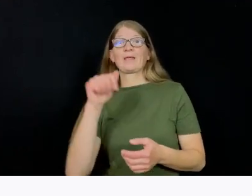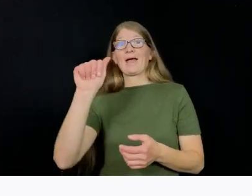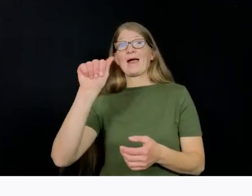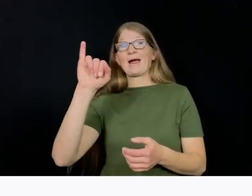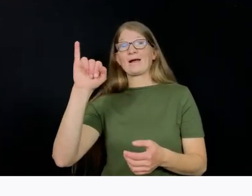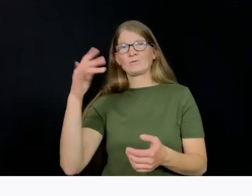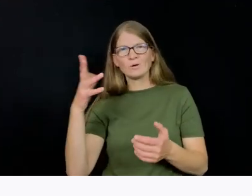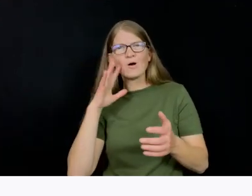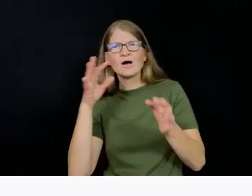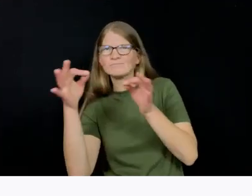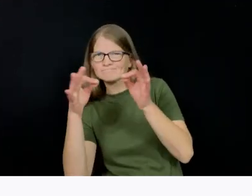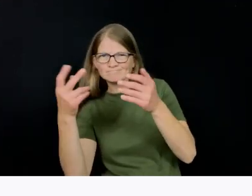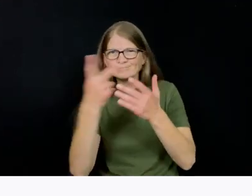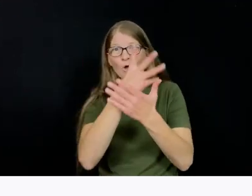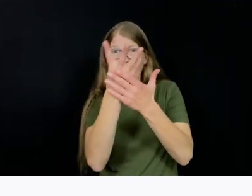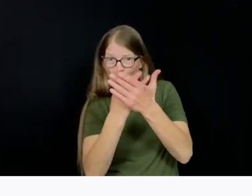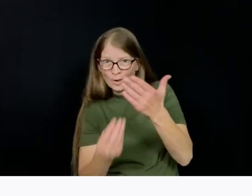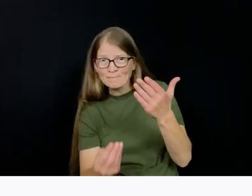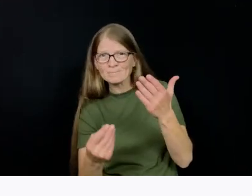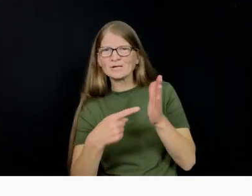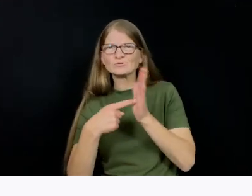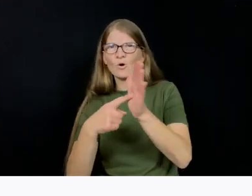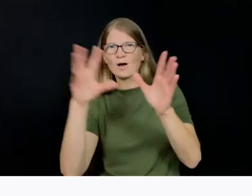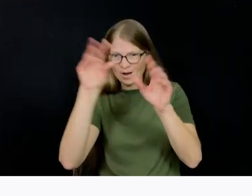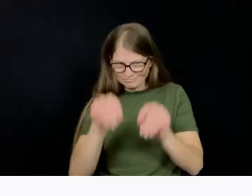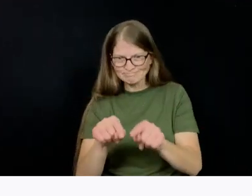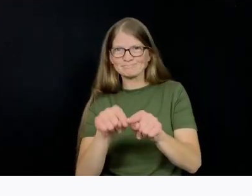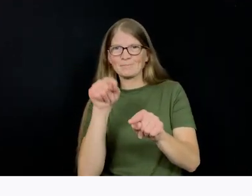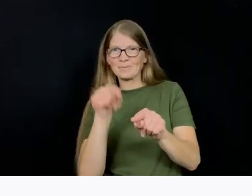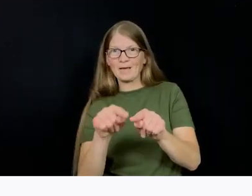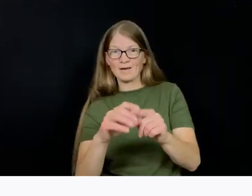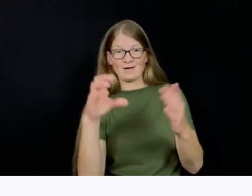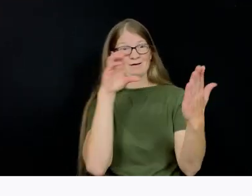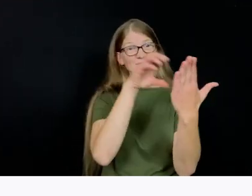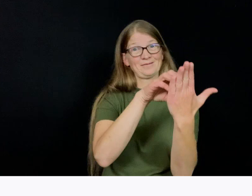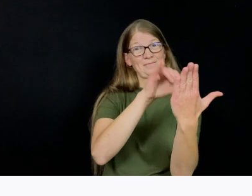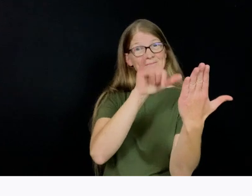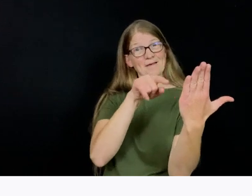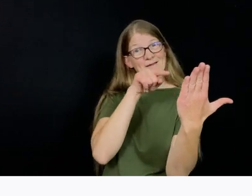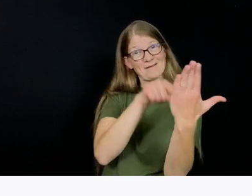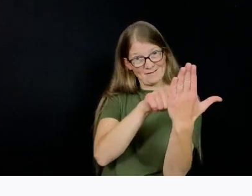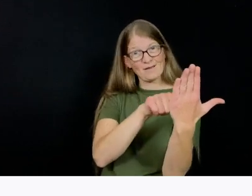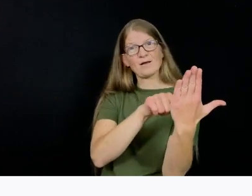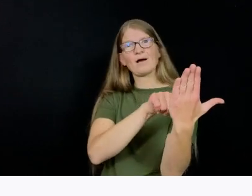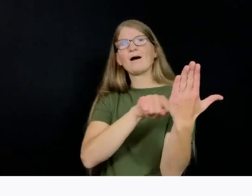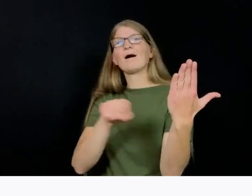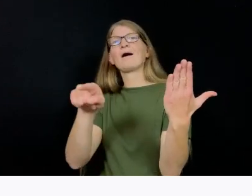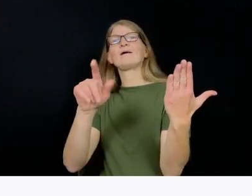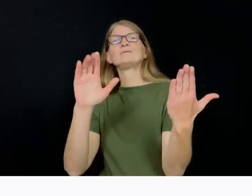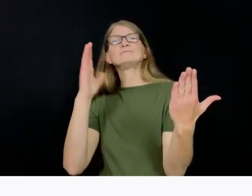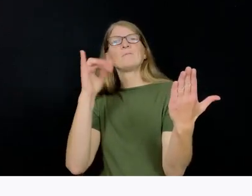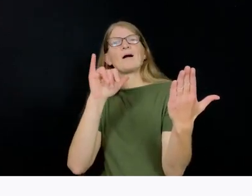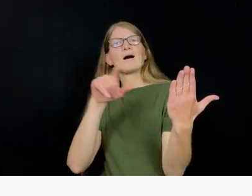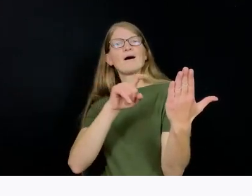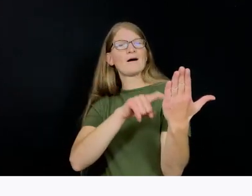من فيديو DIY (افعلها بنفسك) للإجابة على السؤال يبدو أنه يمكنكم استخدام انعكاس اللهب لمعرفة ذلك -